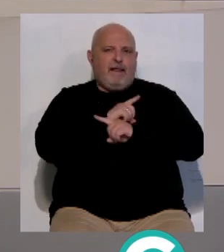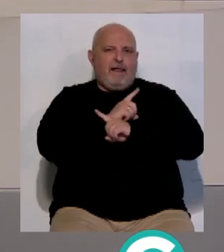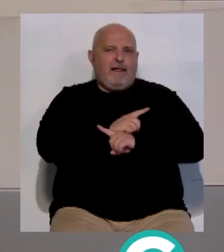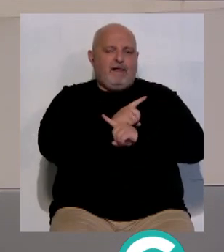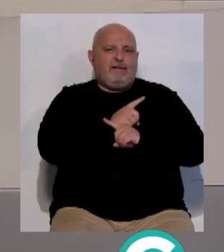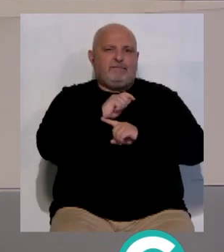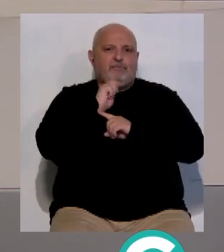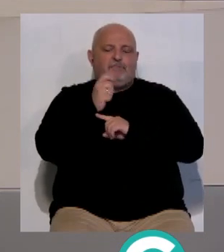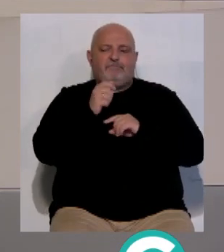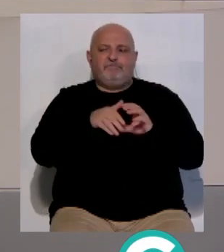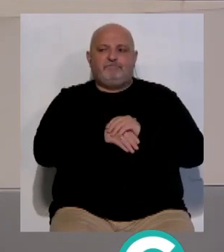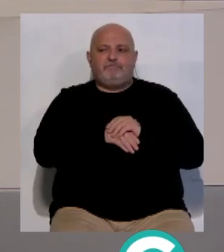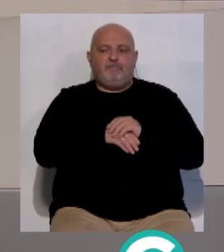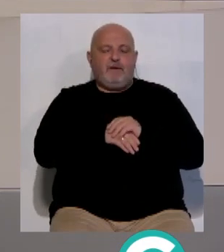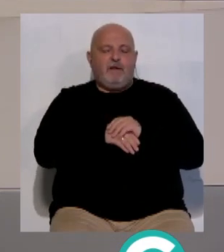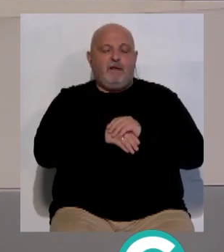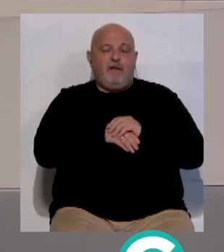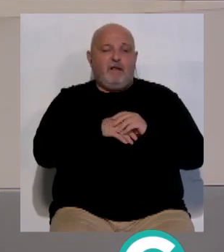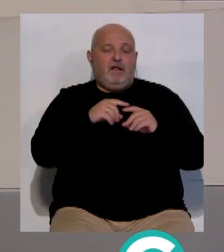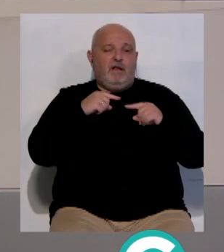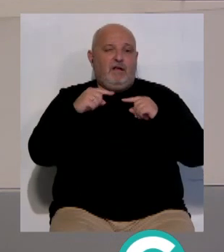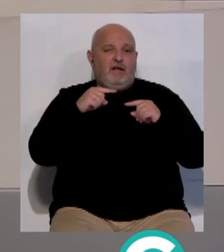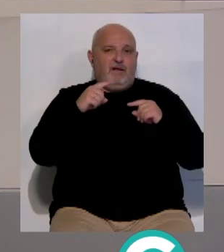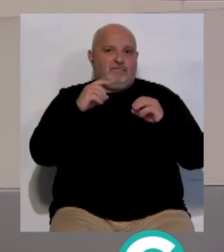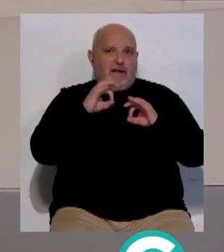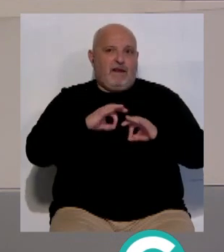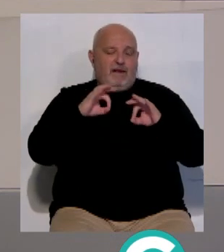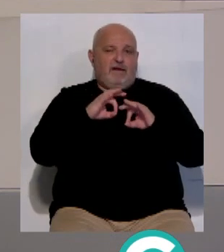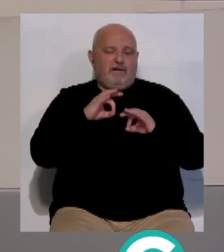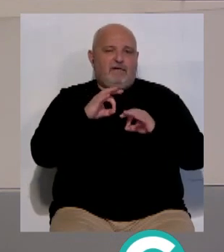triunfo no vamos a escuchar Rafa Benítez pero desde luego es que no merece ni la pena porque